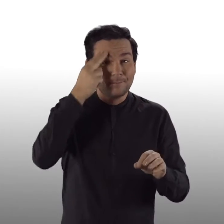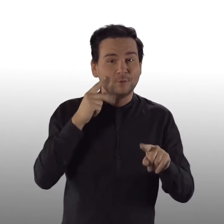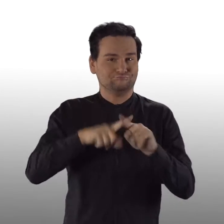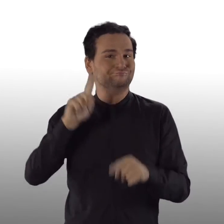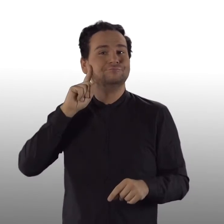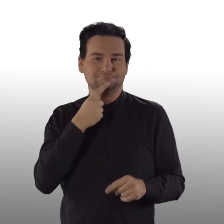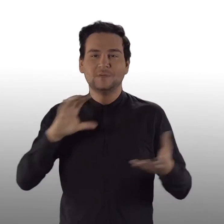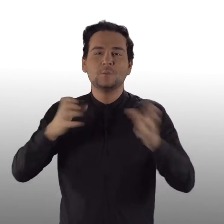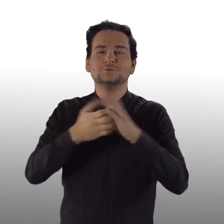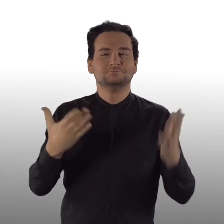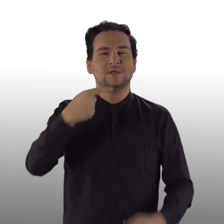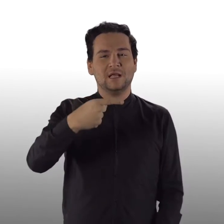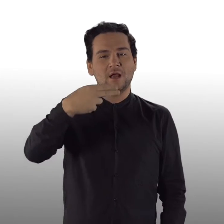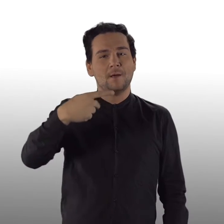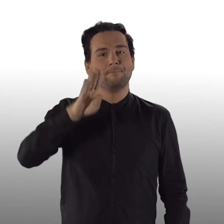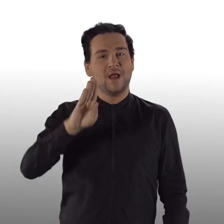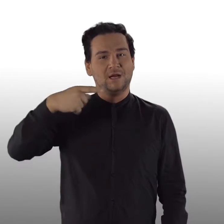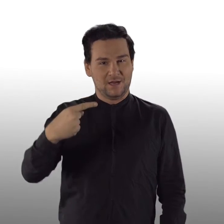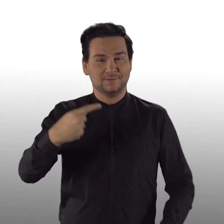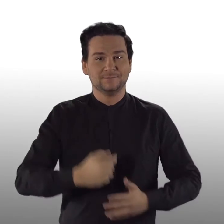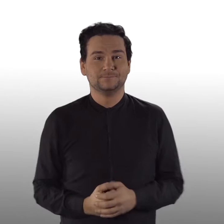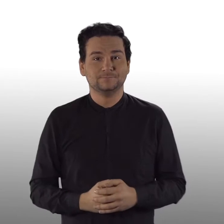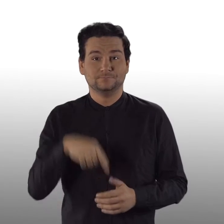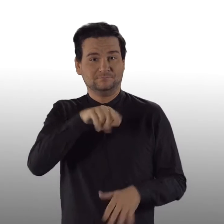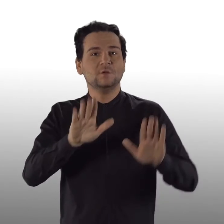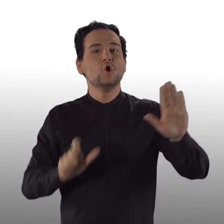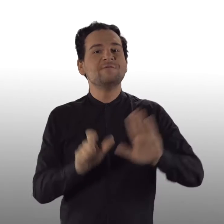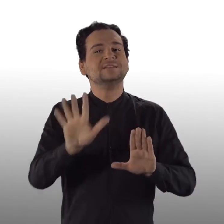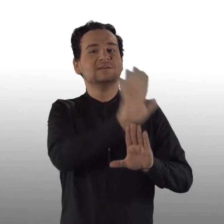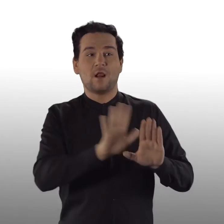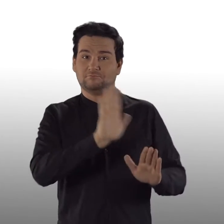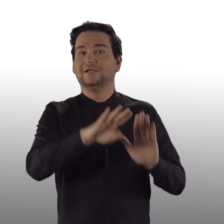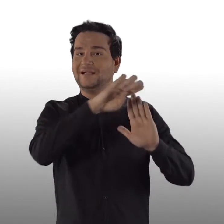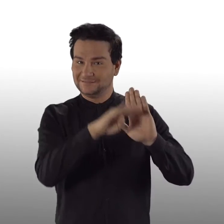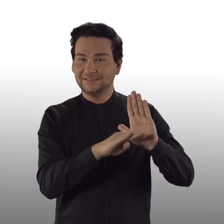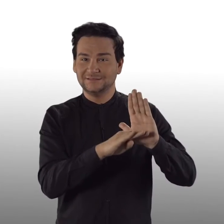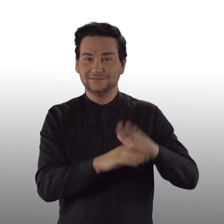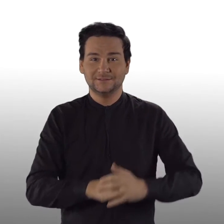das Gesetz über die Hilfen für Blinde und Gehörlose (GHBG) des Landes Nordrhein-Westfalen.